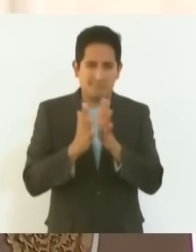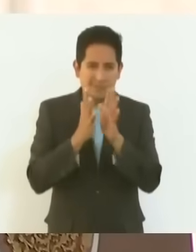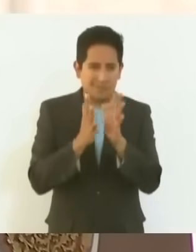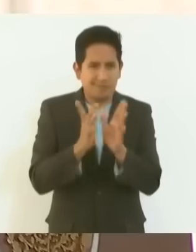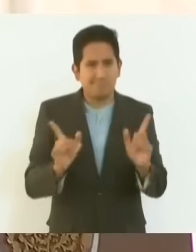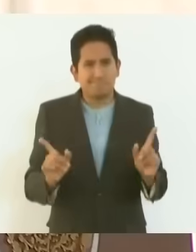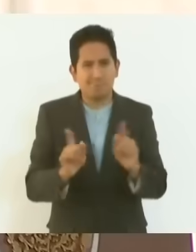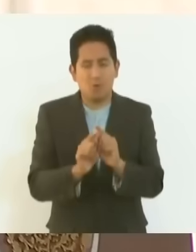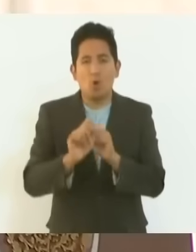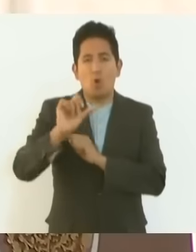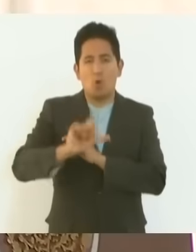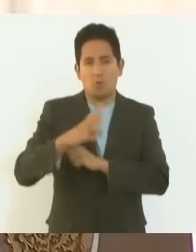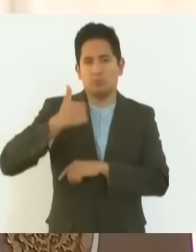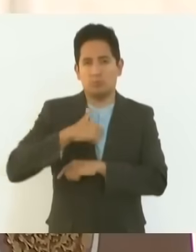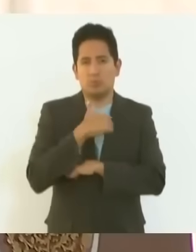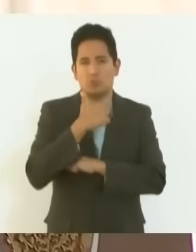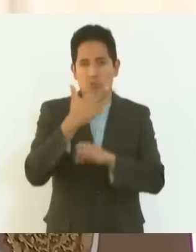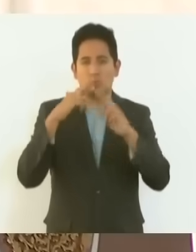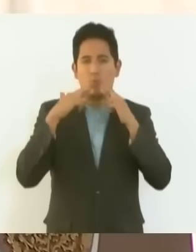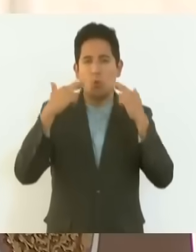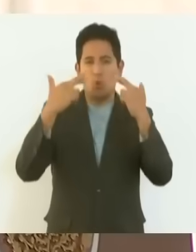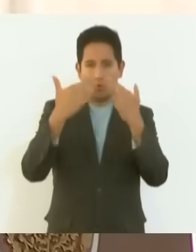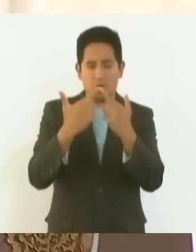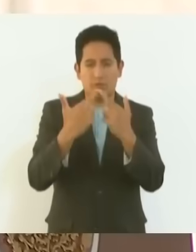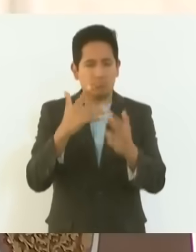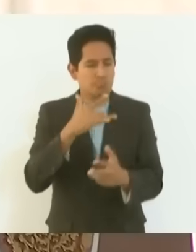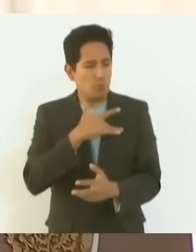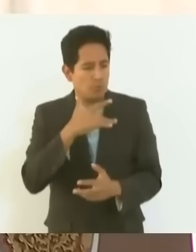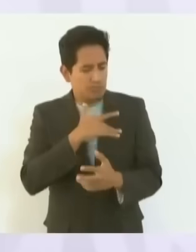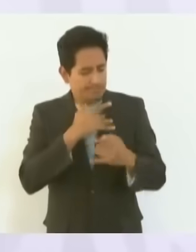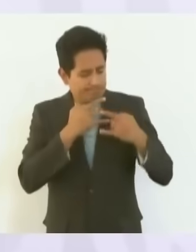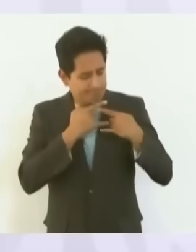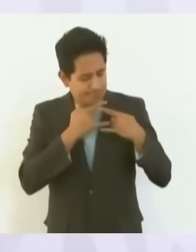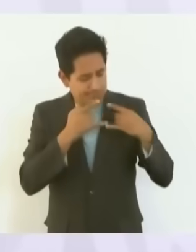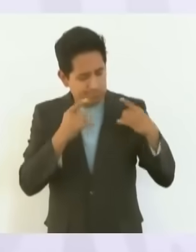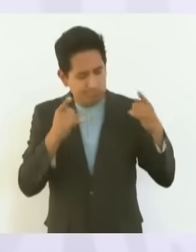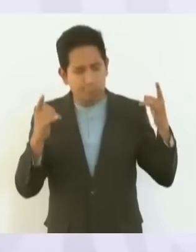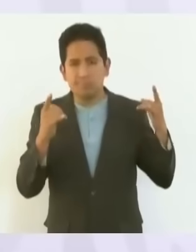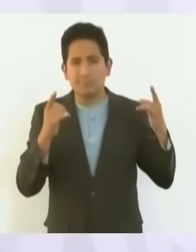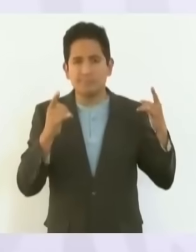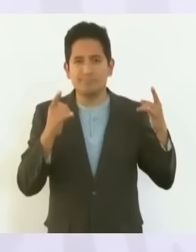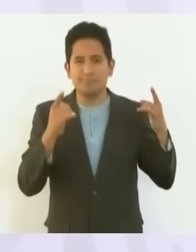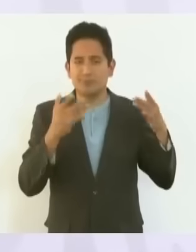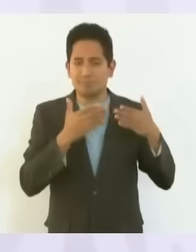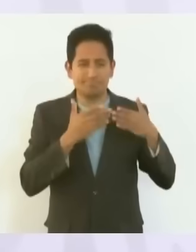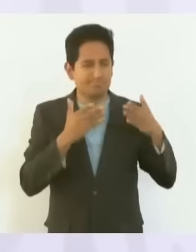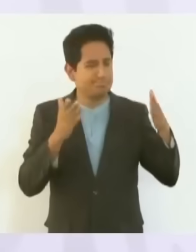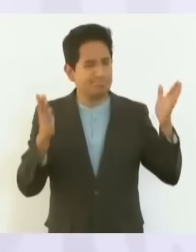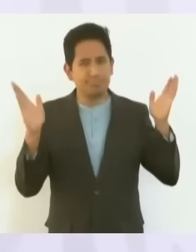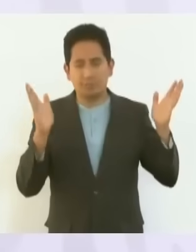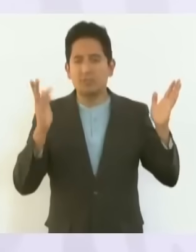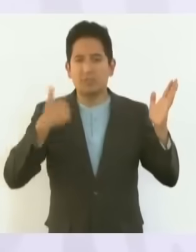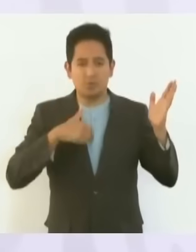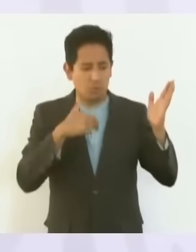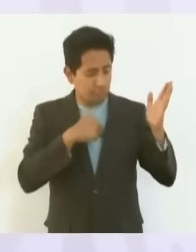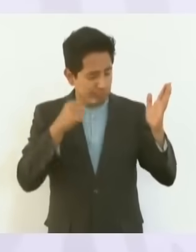Hoy nos reunimos con el corazón abierto, como siempre, con la esperanza encendida y con la